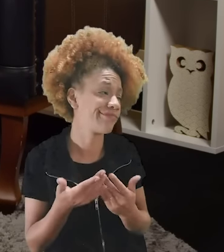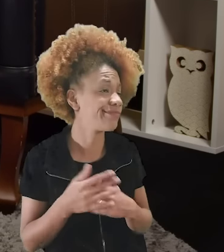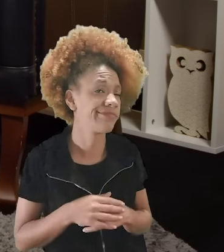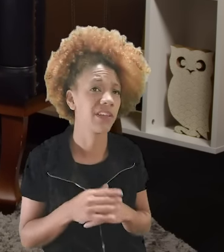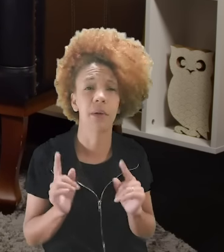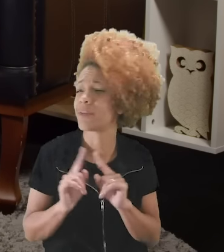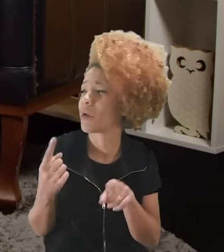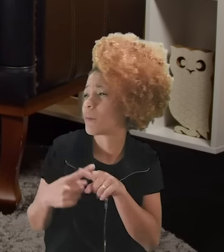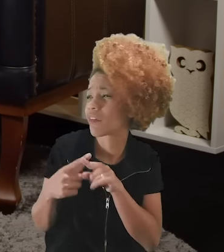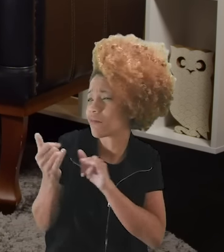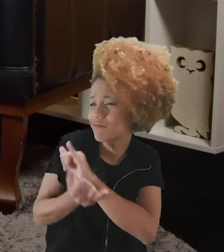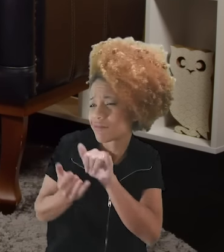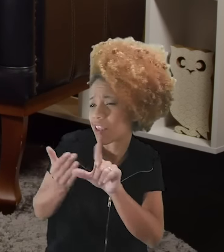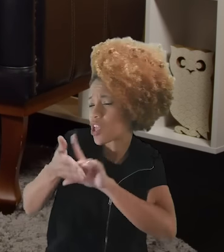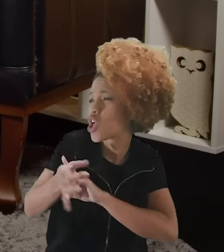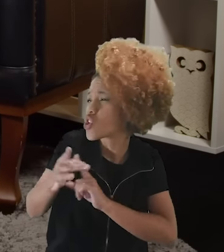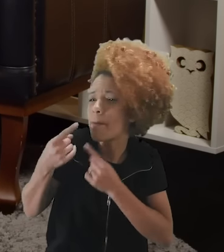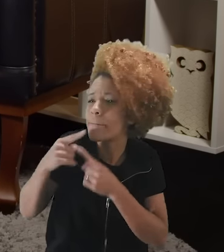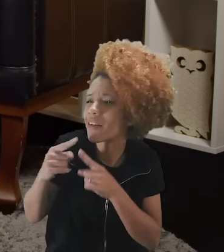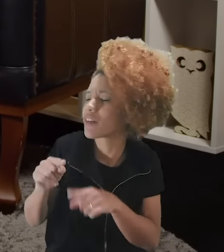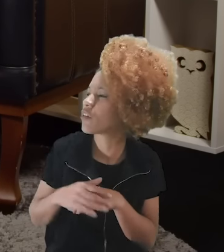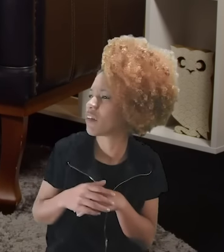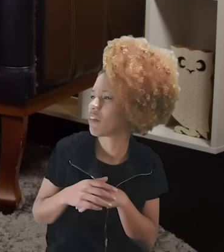sabe E por que que a pessoa entra na internet para só para falar mal você não vê essa pessoa